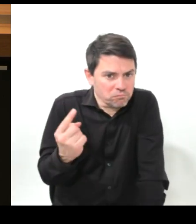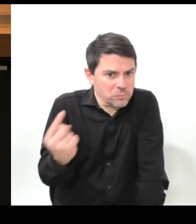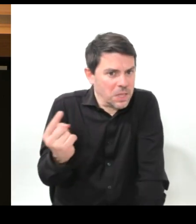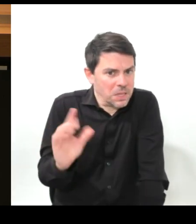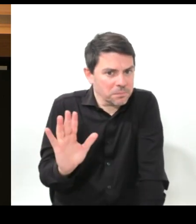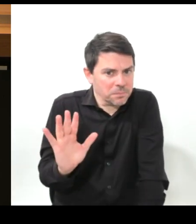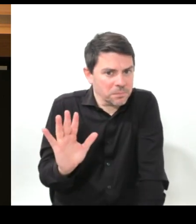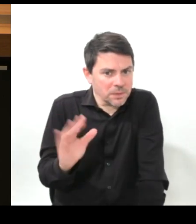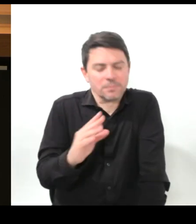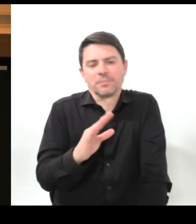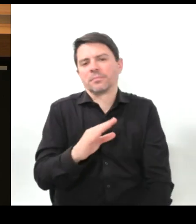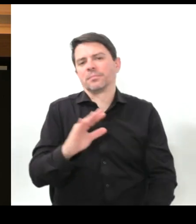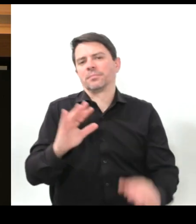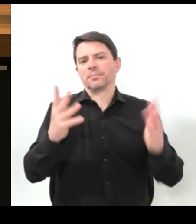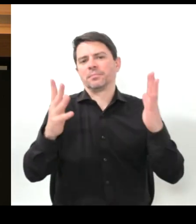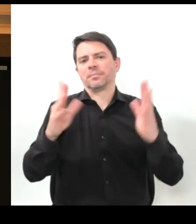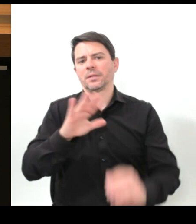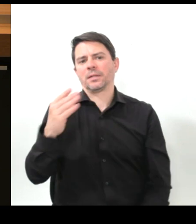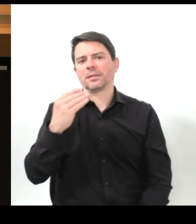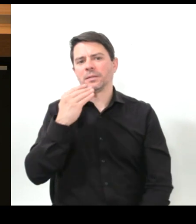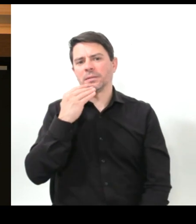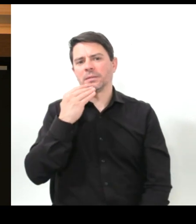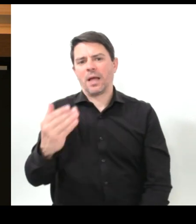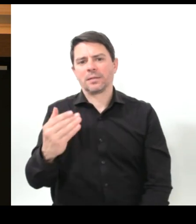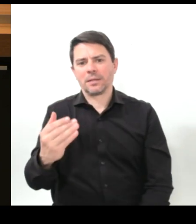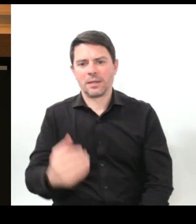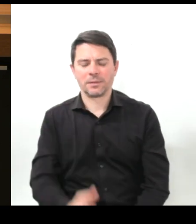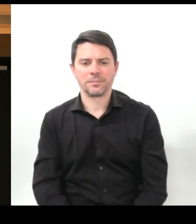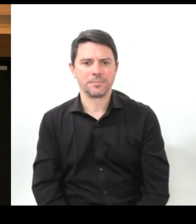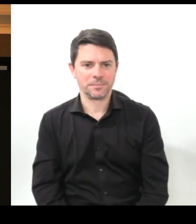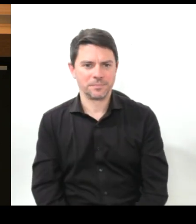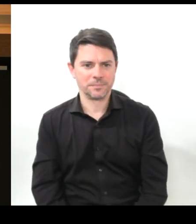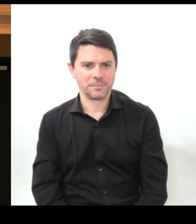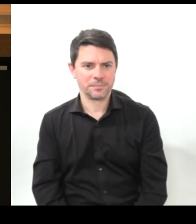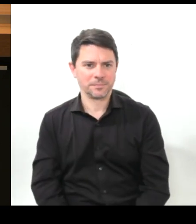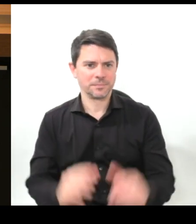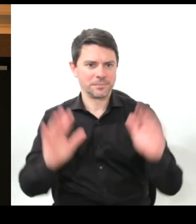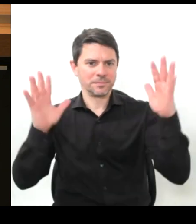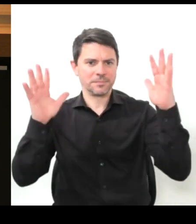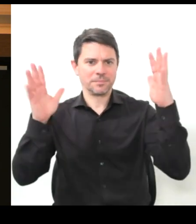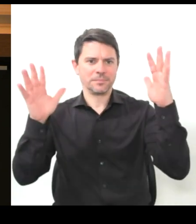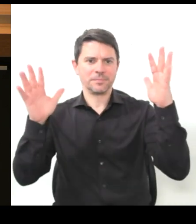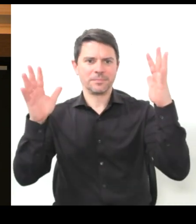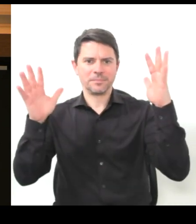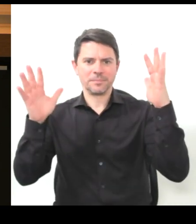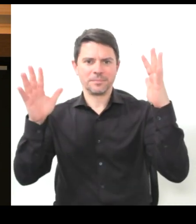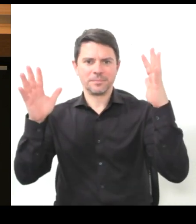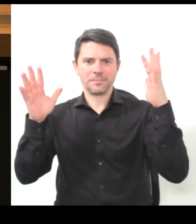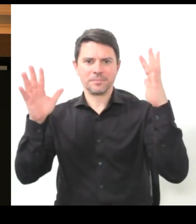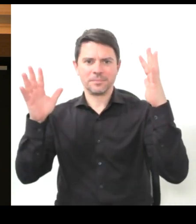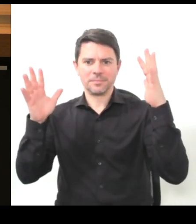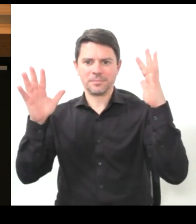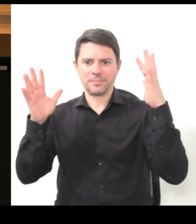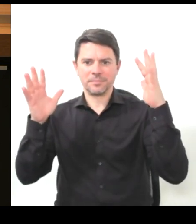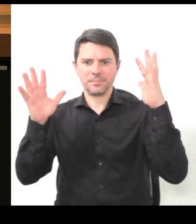Wir wollen ja auch gar nicht erst- Ich finde, wir sollten hier nicht den Eindruck erwecken, eines Widerspruchs zwischen Klima- und Denkmalschutz.